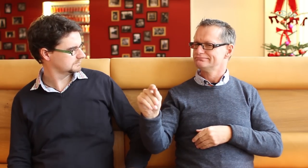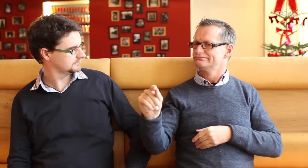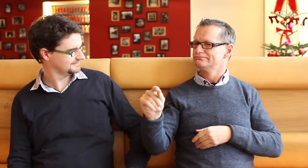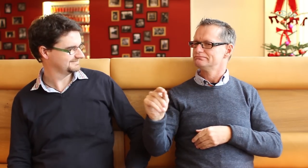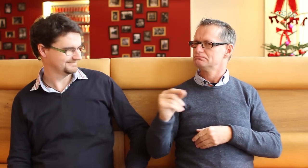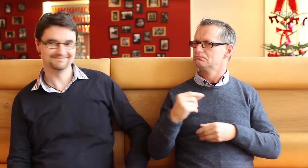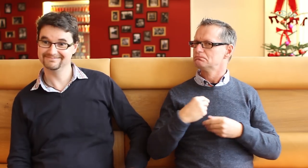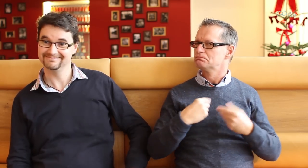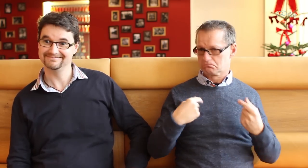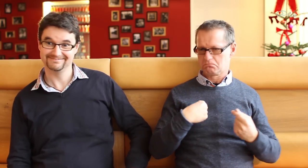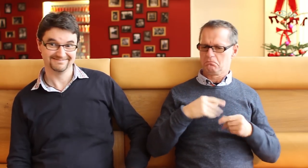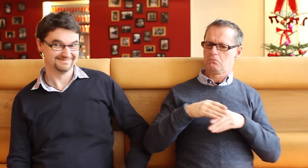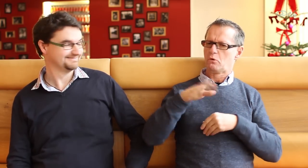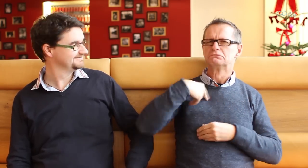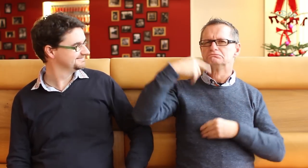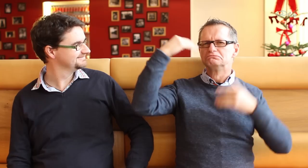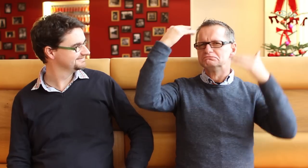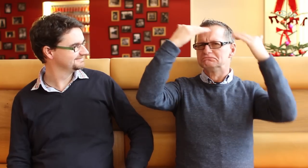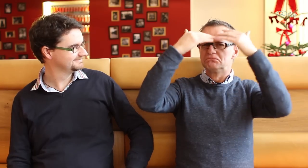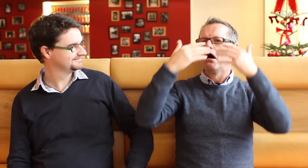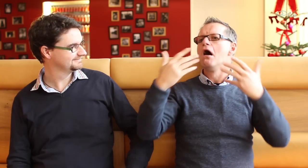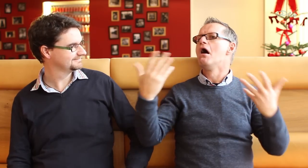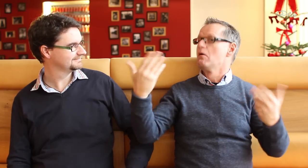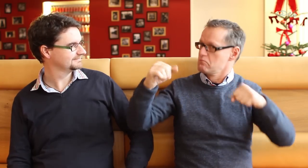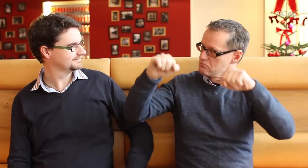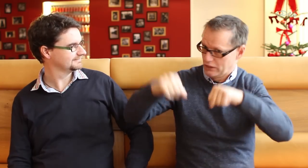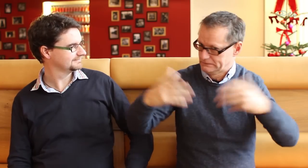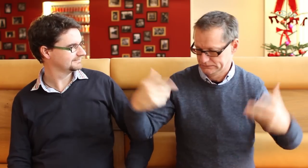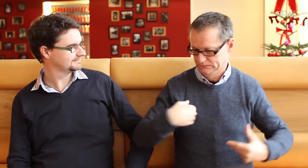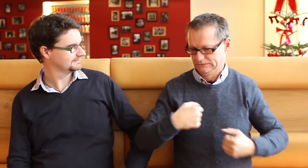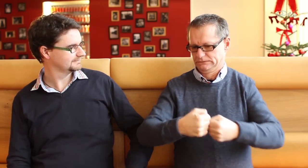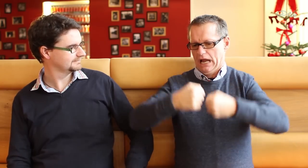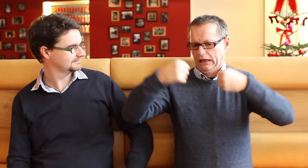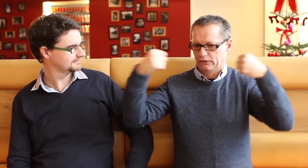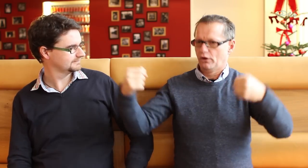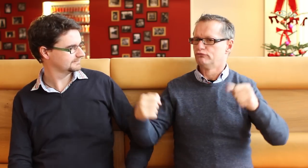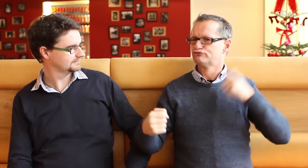Ja, genau. Ich hab noch lange darüber nachgedacht und dachte, vielleicht war es so: